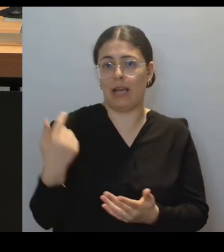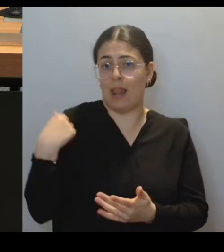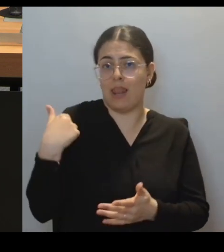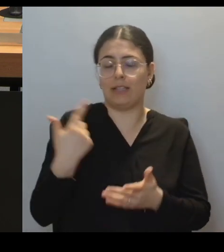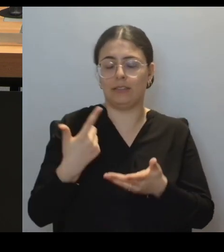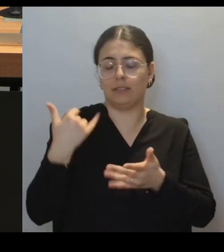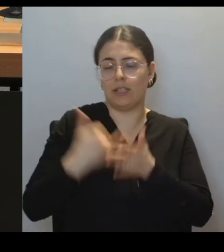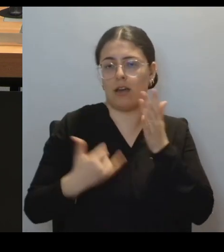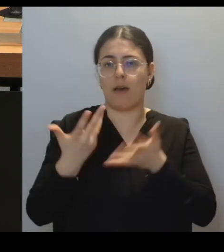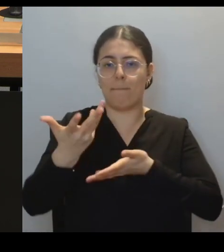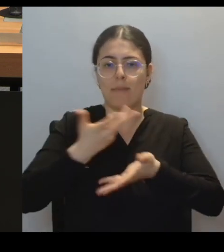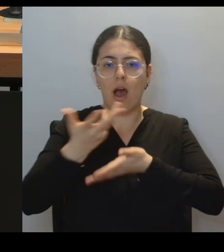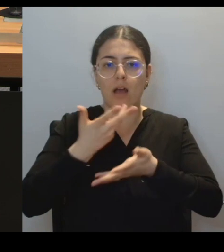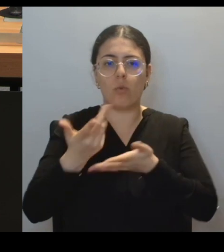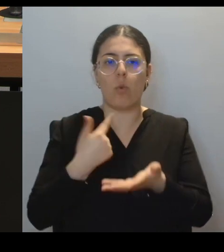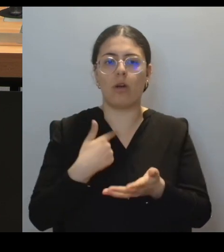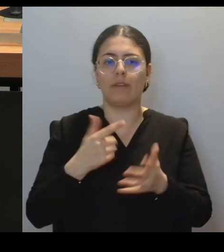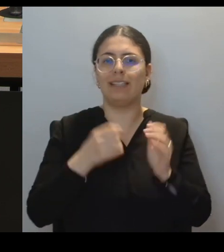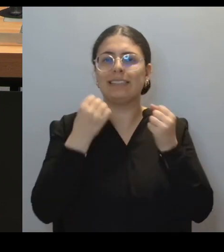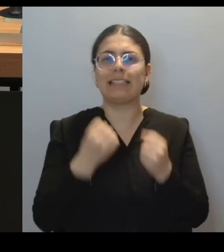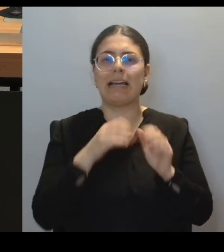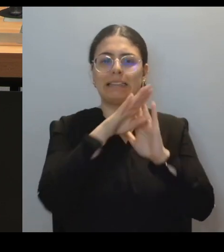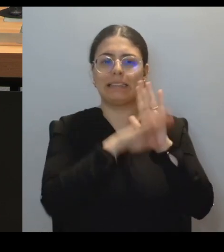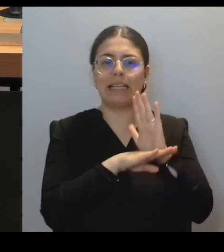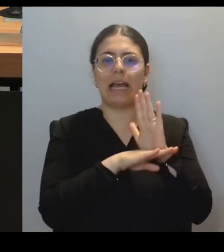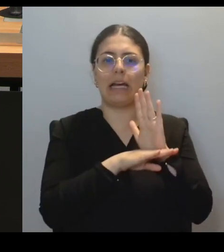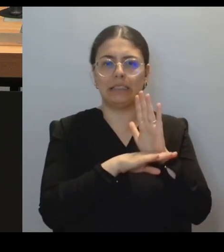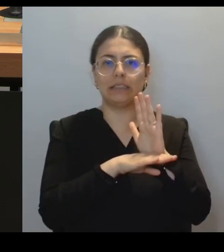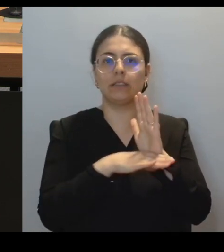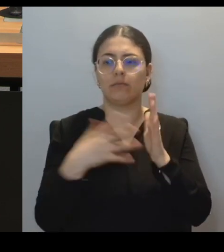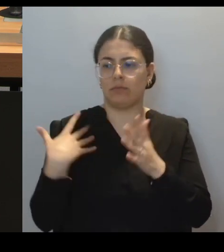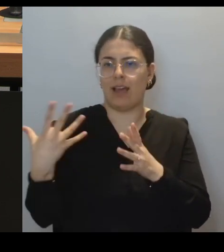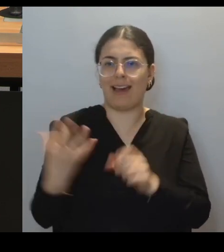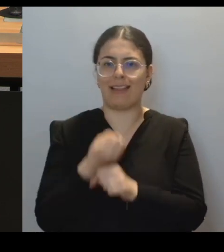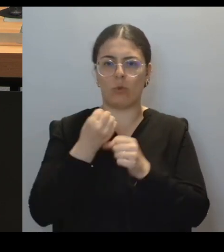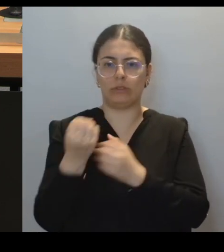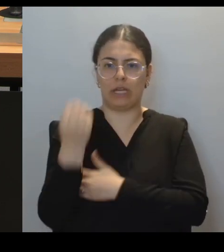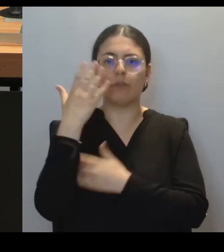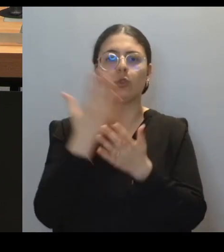Rettungskräfte angesagt, dass wir Ihnen weitere Gesetzes Änderungsanträge vorlegen.